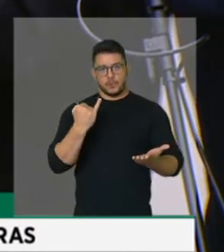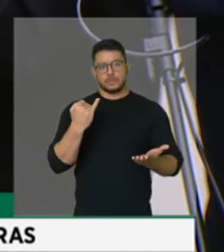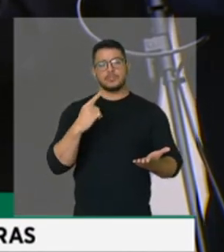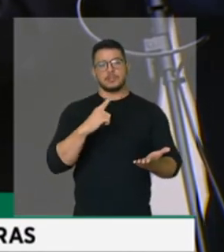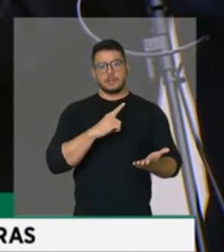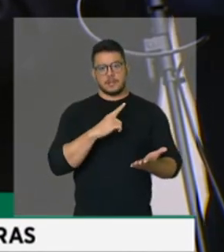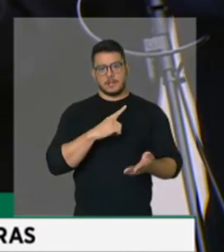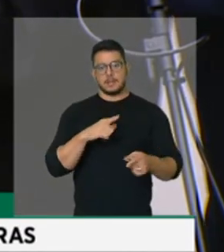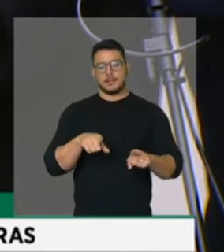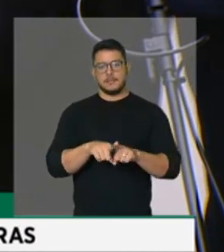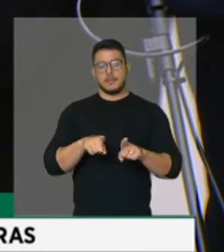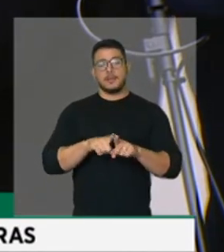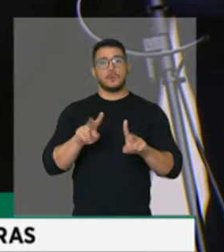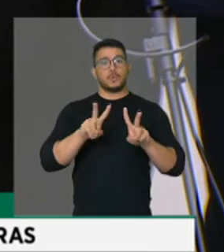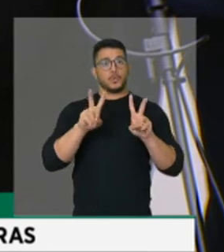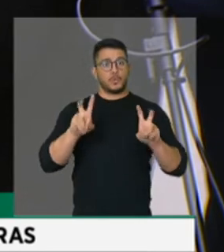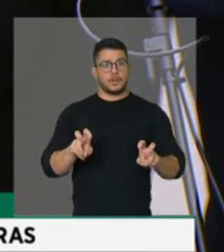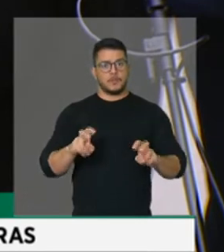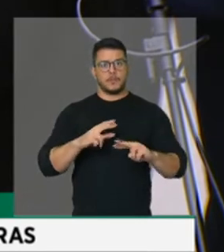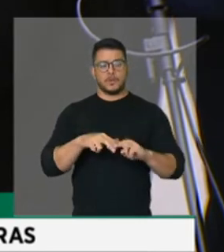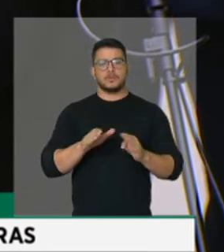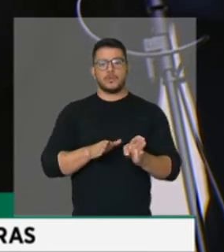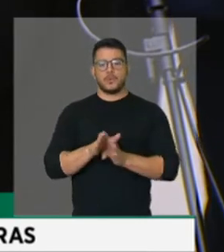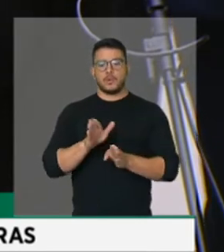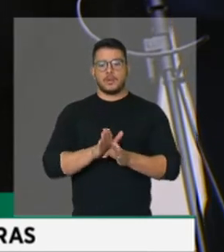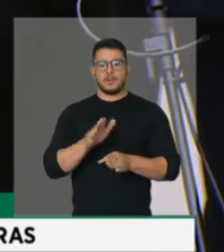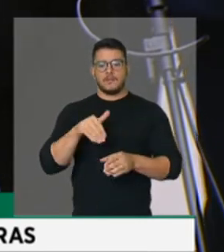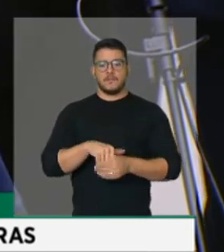FURNAS 230 MILHÕES DE REAIS CORRIGIDOS, ANUAIS, PARA QUE A GENTE CONSIGA RECUPERAR AO LONGO DO TEMPO O NÍVEL DO